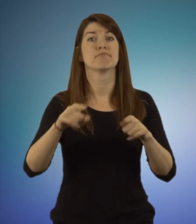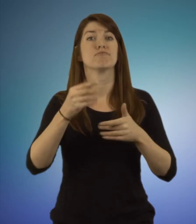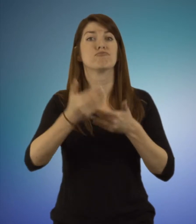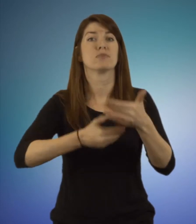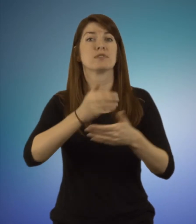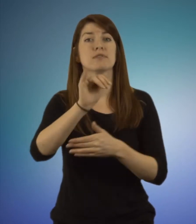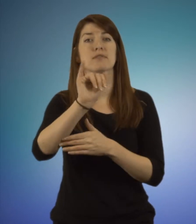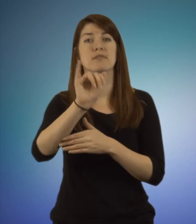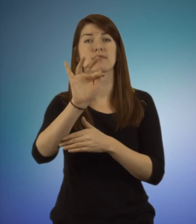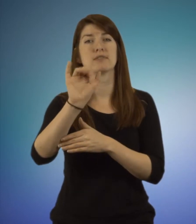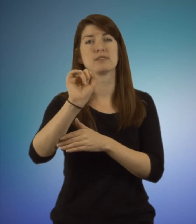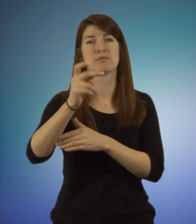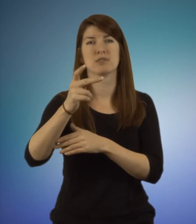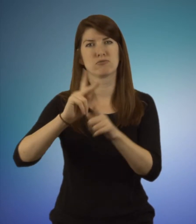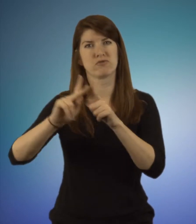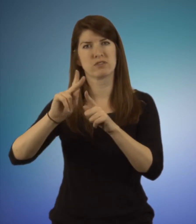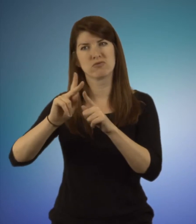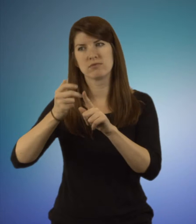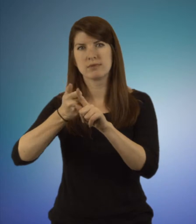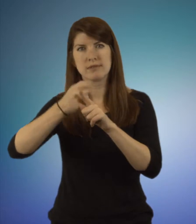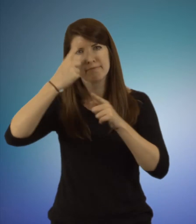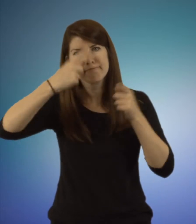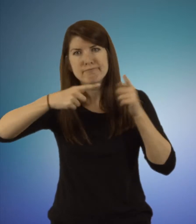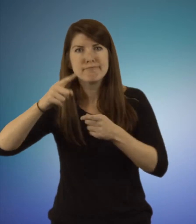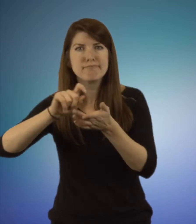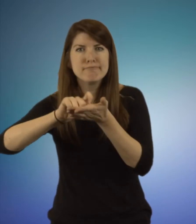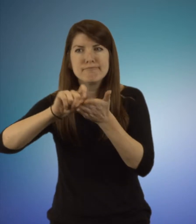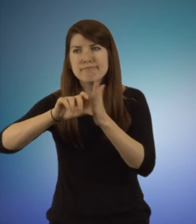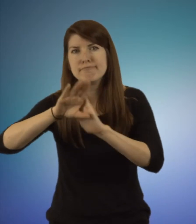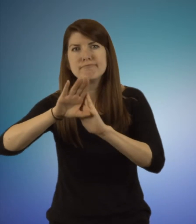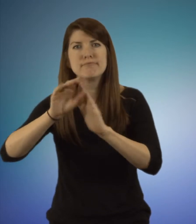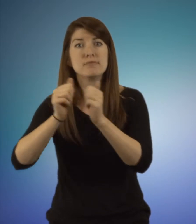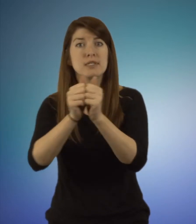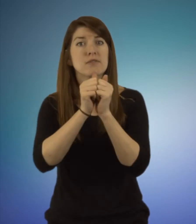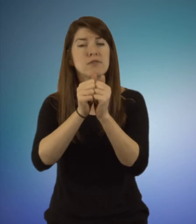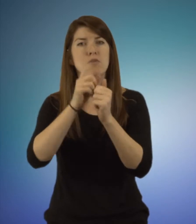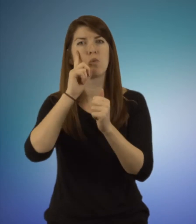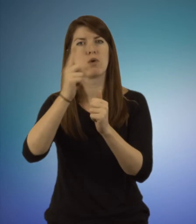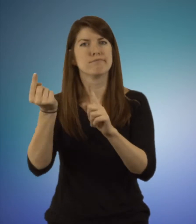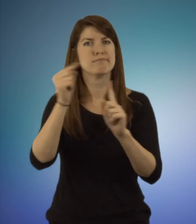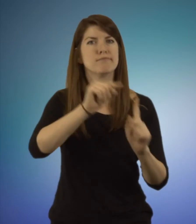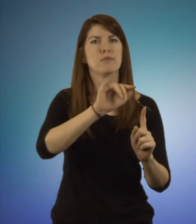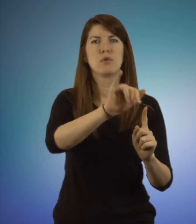Y por lo general, cuando usted pasa por el proceso de IFSP o los profesionales redactan el